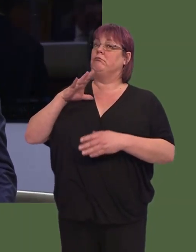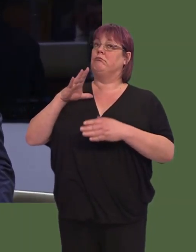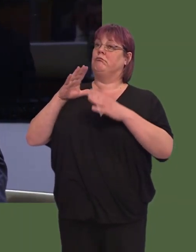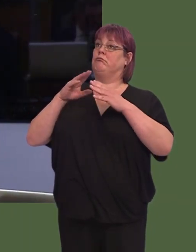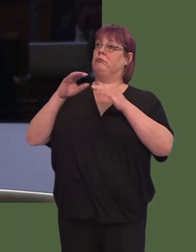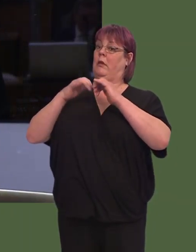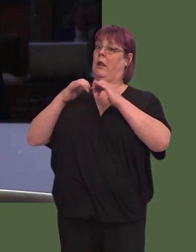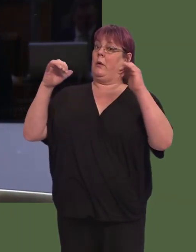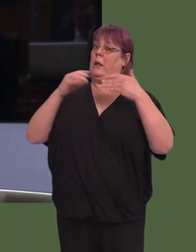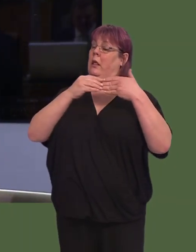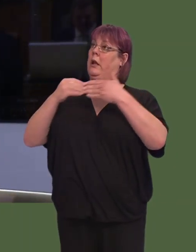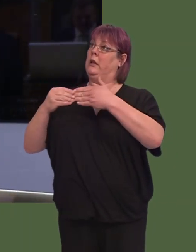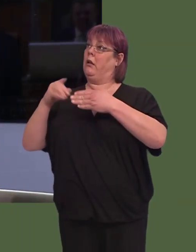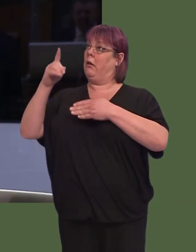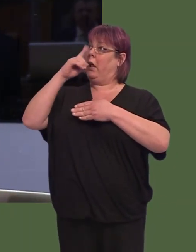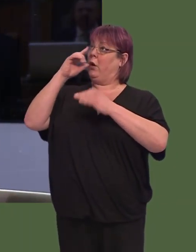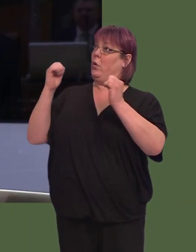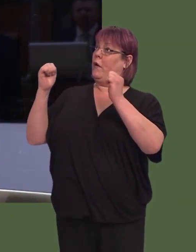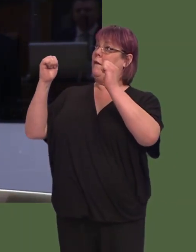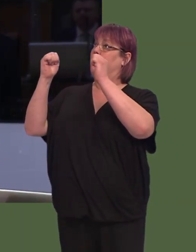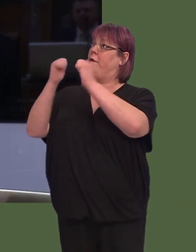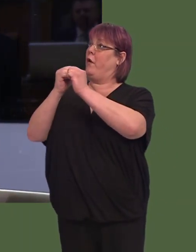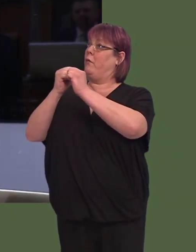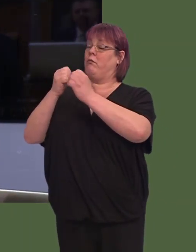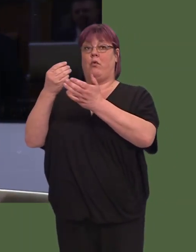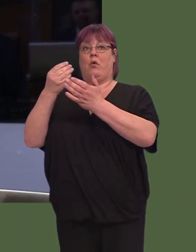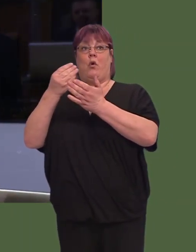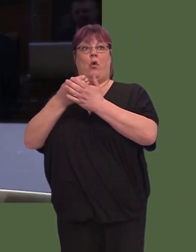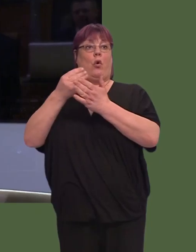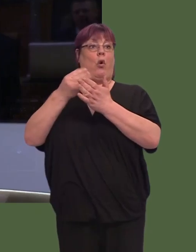edrych ar ddewisiadau amgen i gynlluniau arfaethedig presennol ar gyfer ffordd liniaru'r M4?